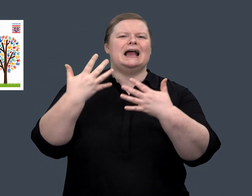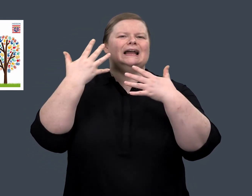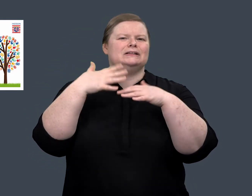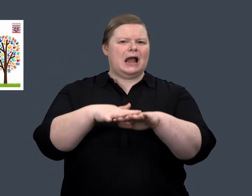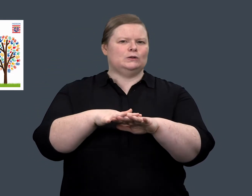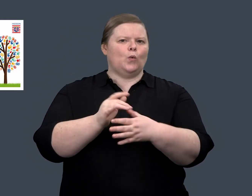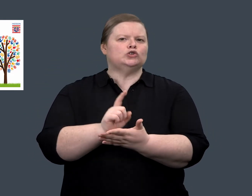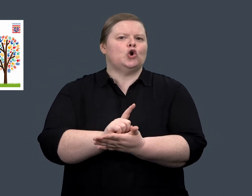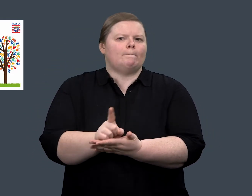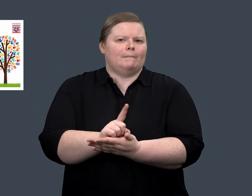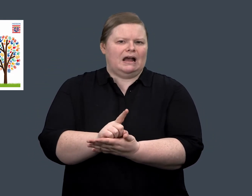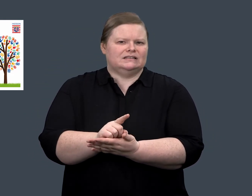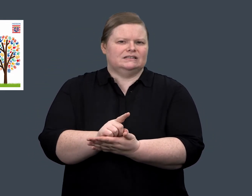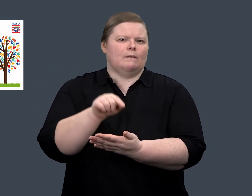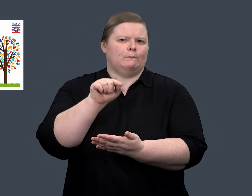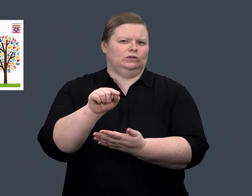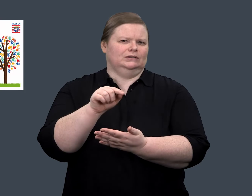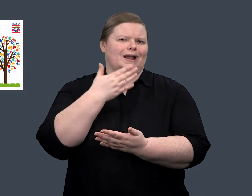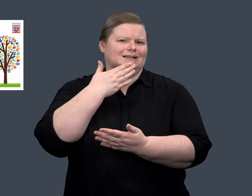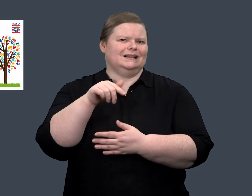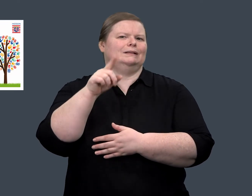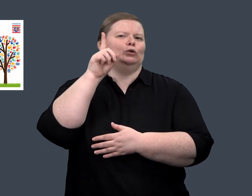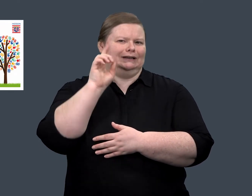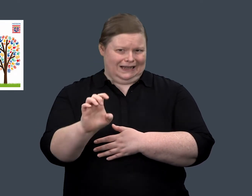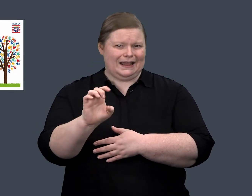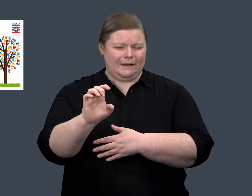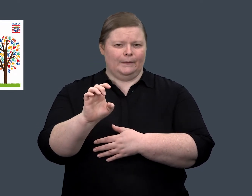integrationskompass.hessen.de.